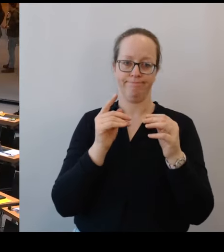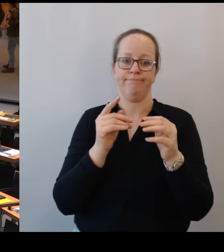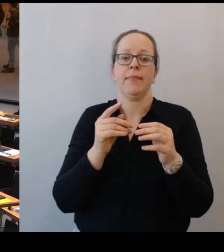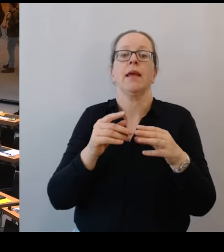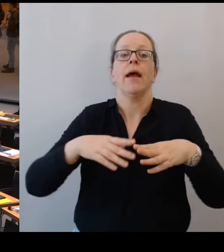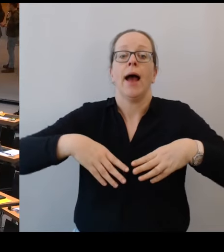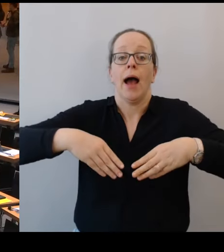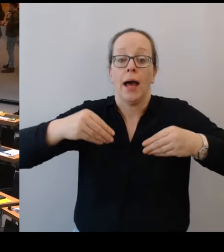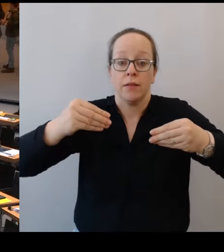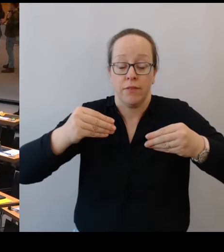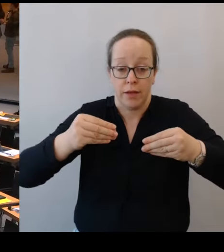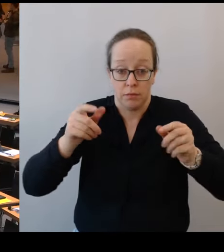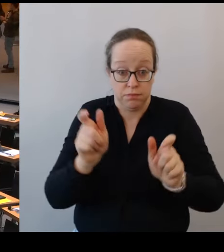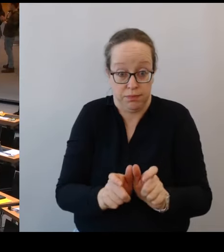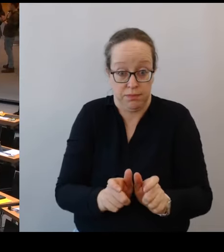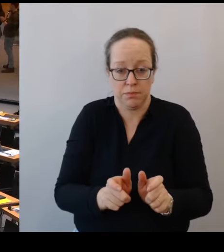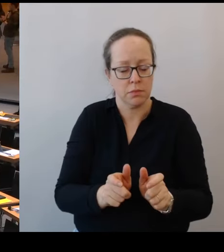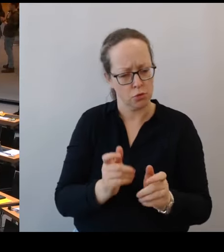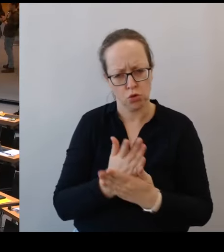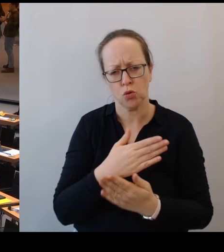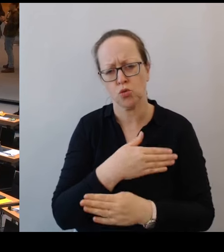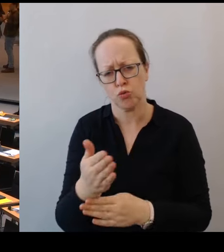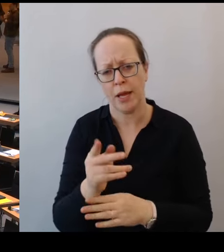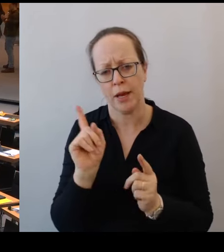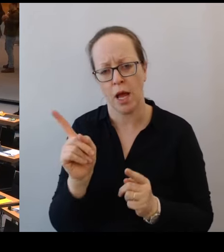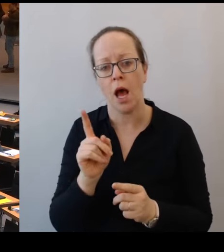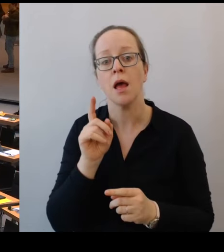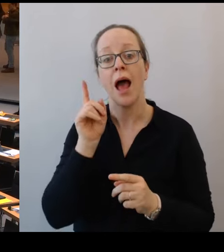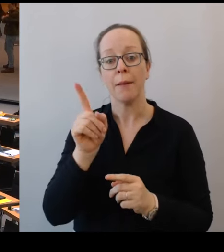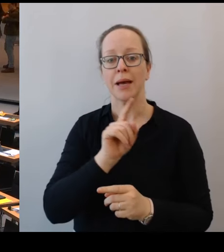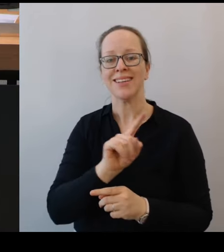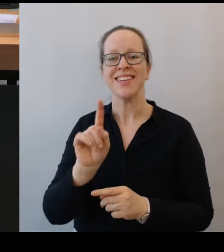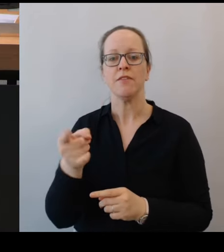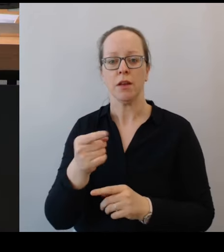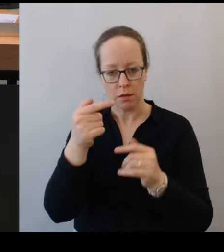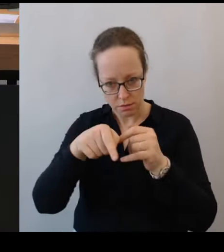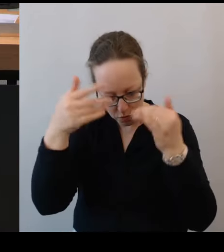(Rednerwechsel) Herr Kollege, gestatten Sie eine Zwischenfrage? (Rednerwechsel) Nein. Spätestens ab jetzt muss die